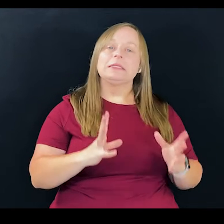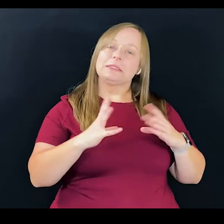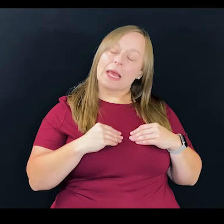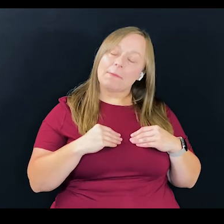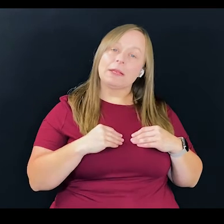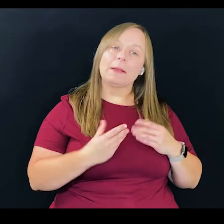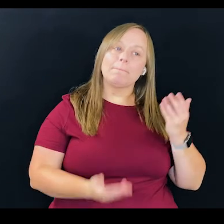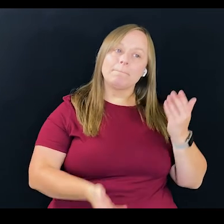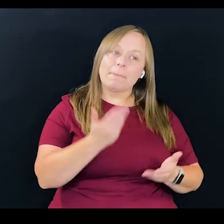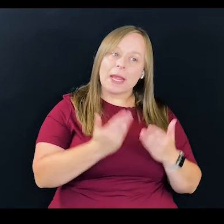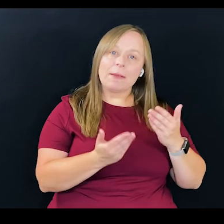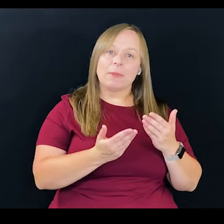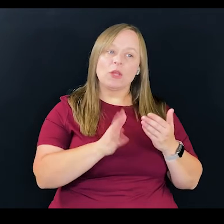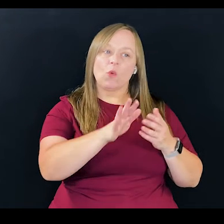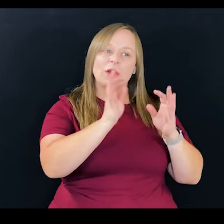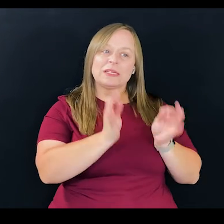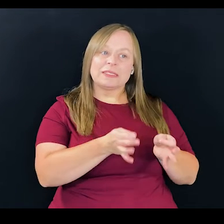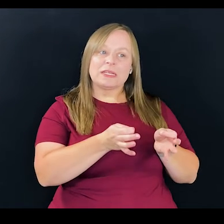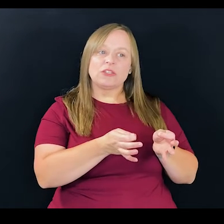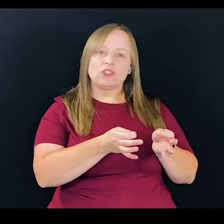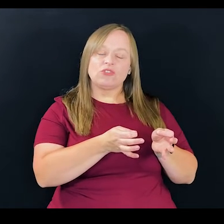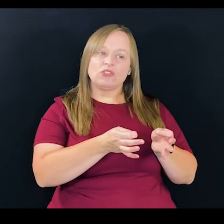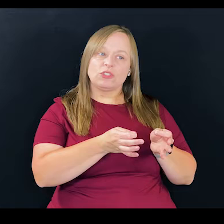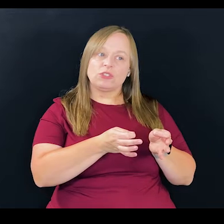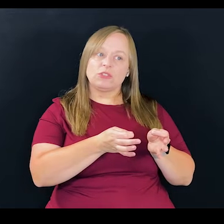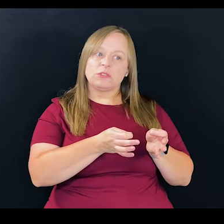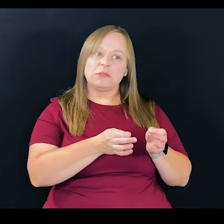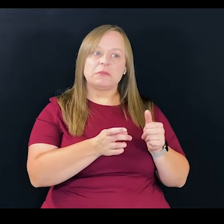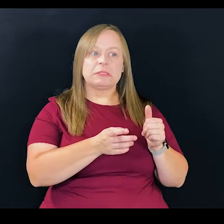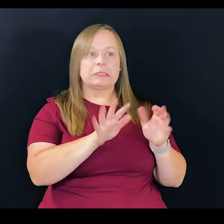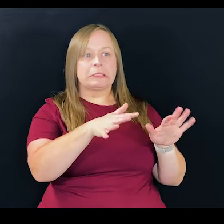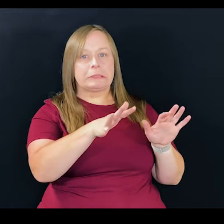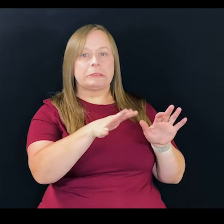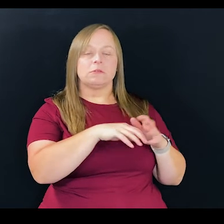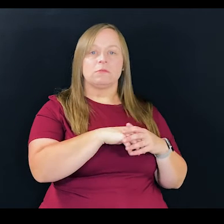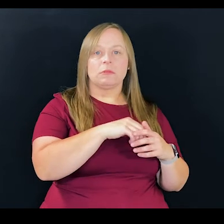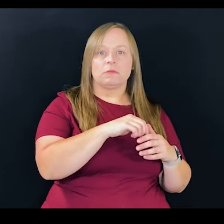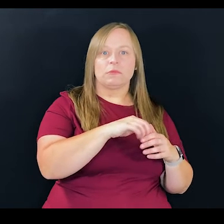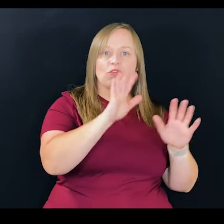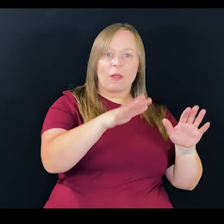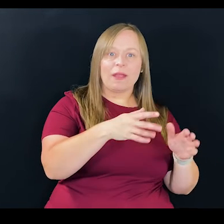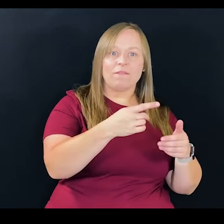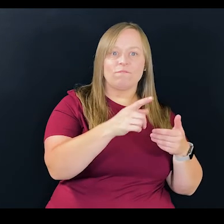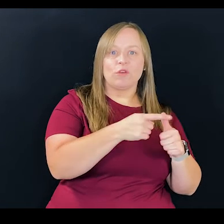Entonces, es aceptar que tal vez la decisión no sea agradable al principio,